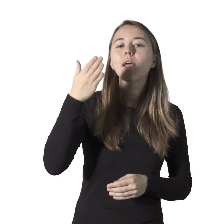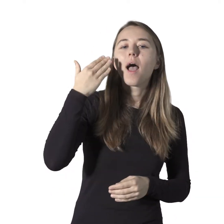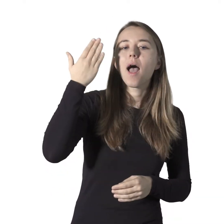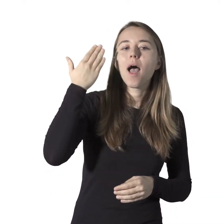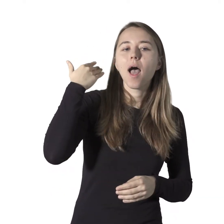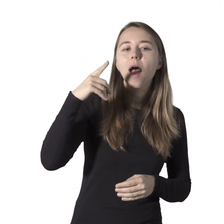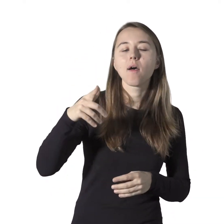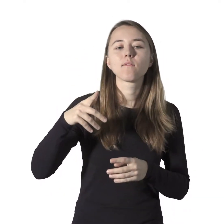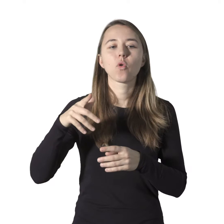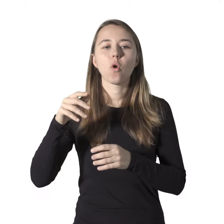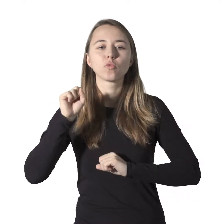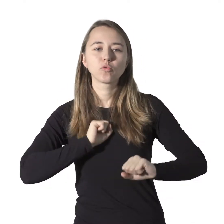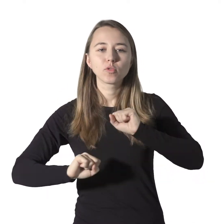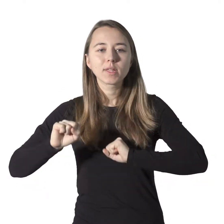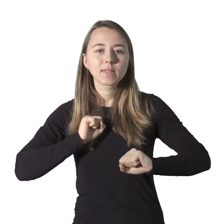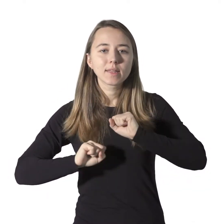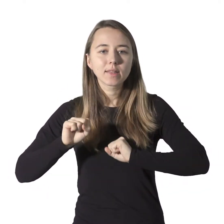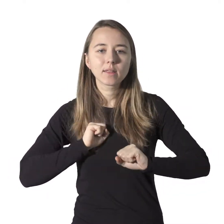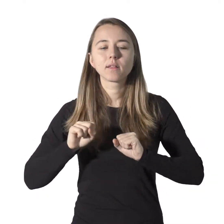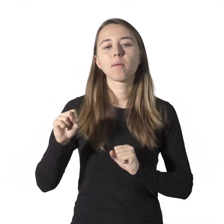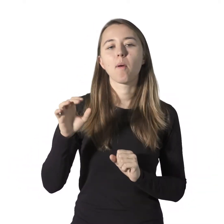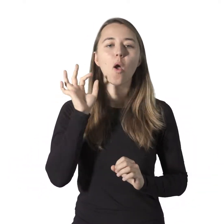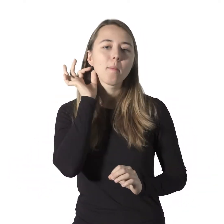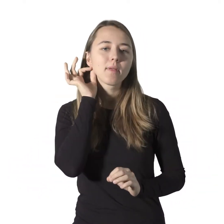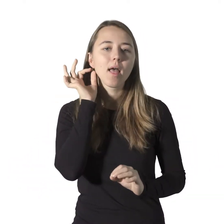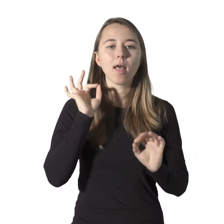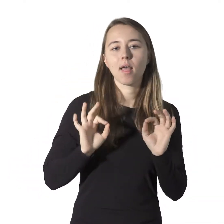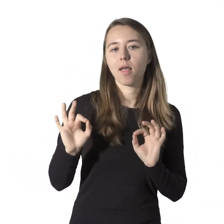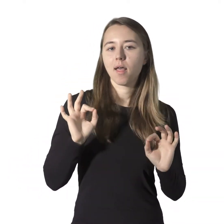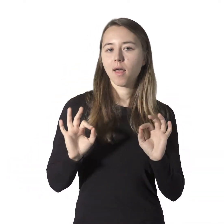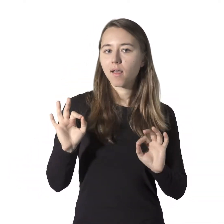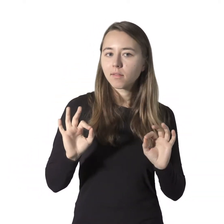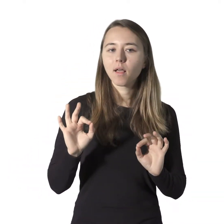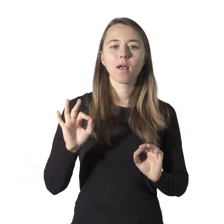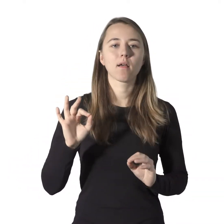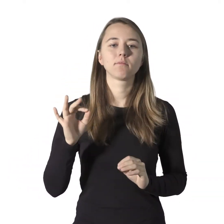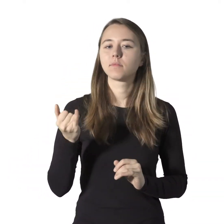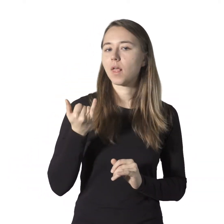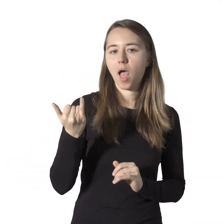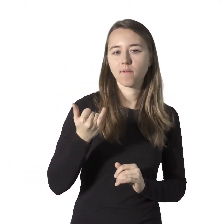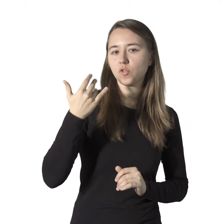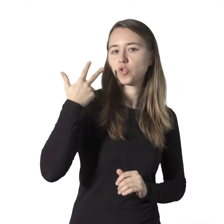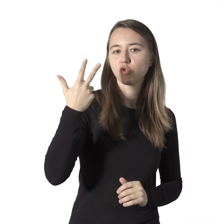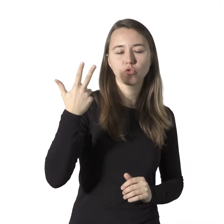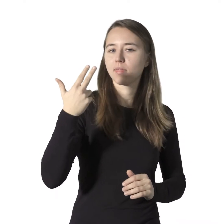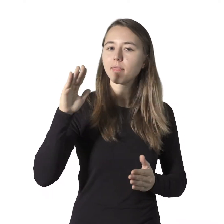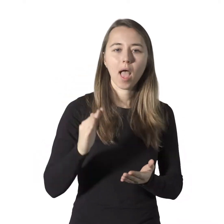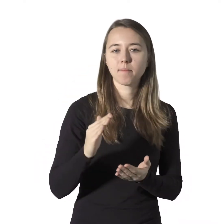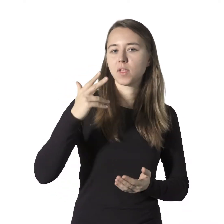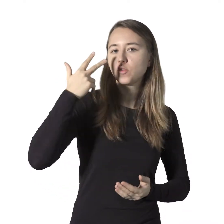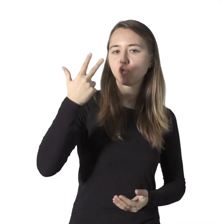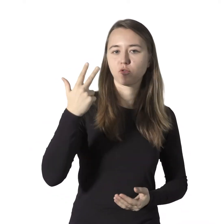Przypuszcza się, że elegantki zapinały odzież przynajmniej trzema zapinkami,